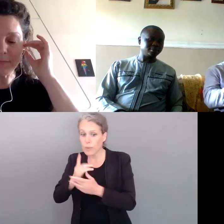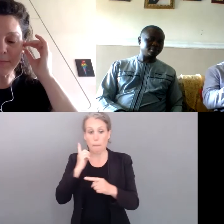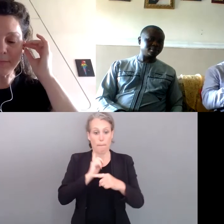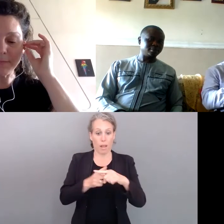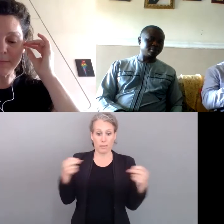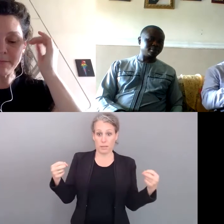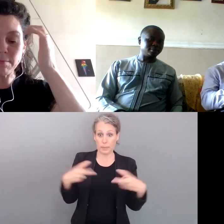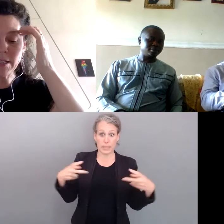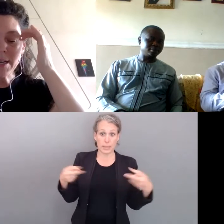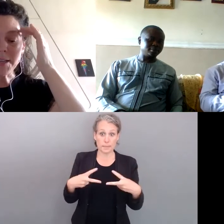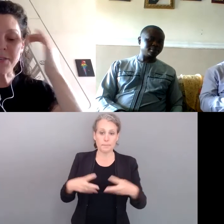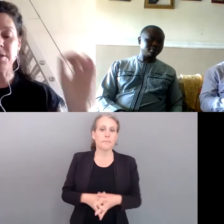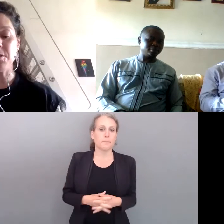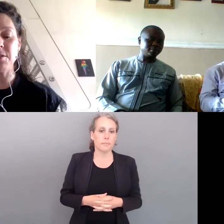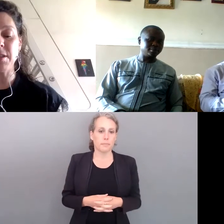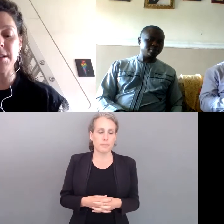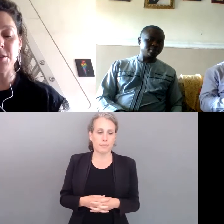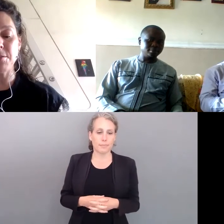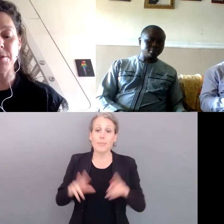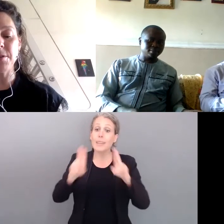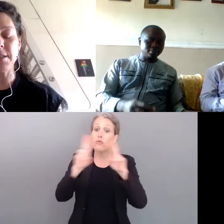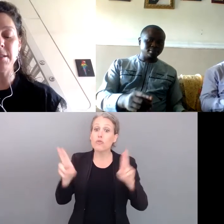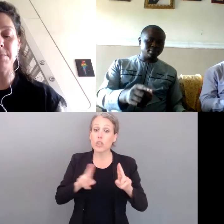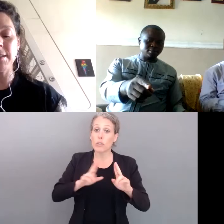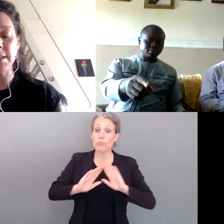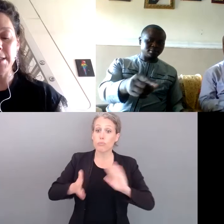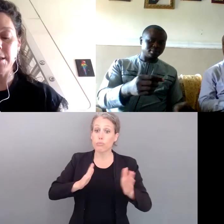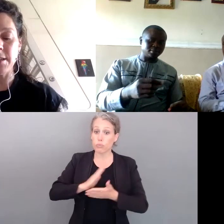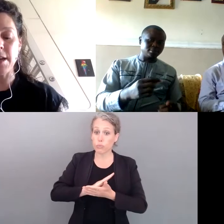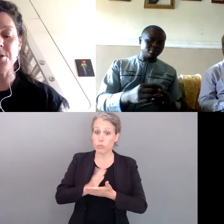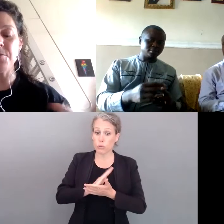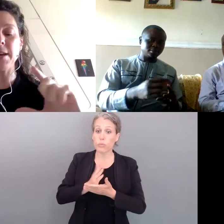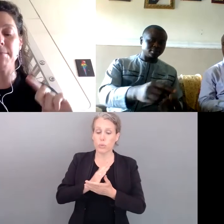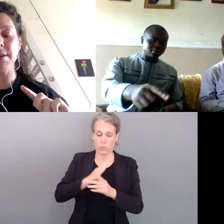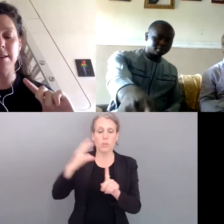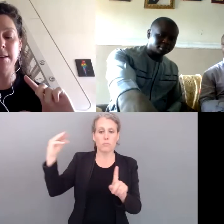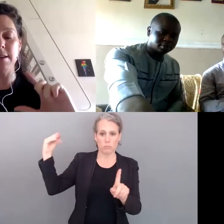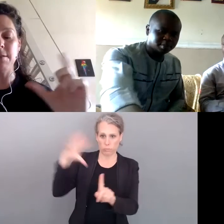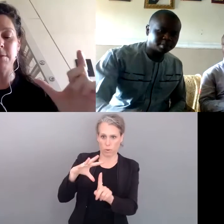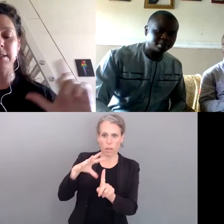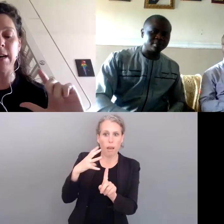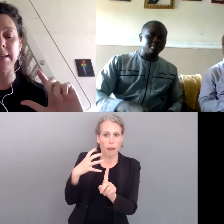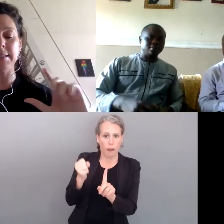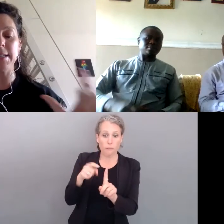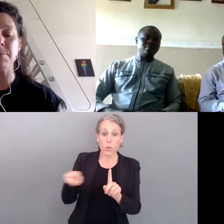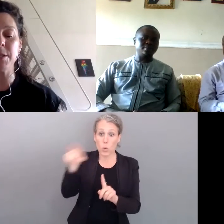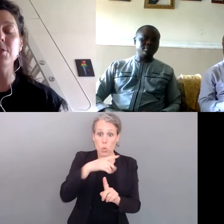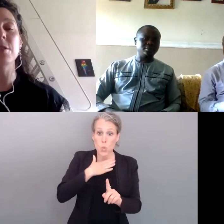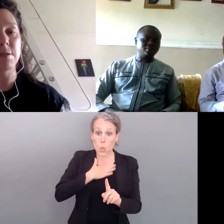interpretación internacional de señas, interpretación en español y subtítulos en vivo.